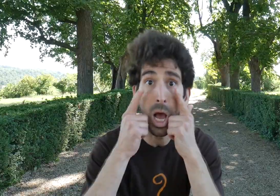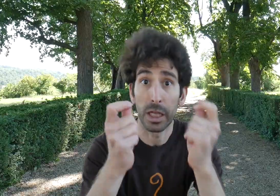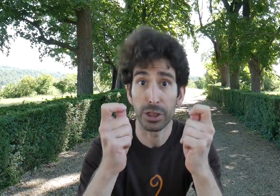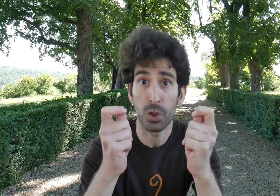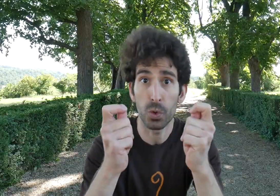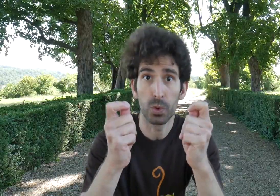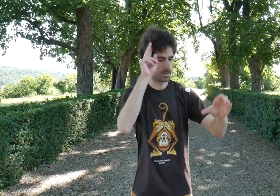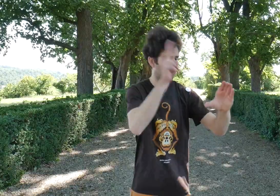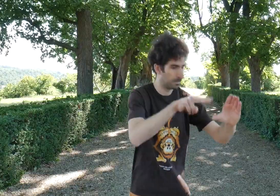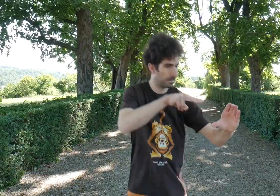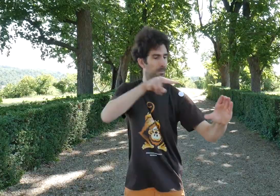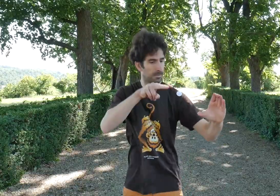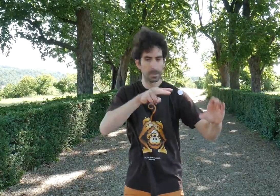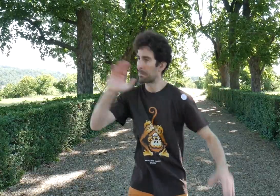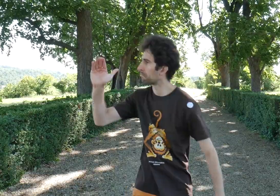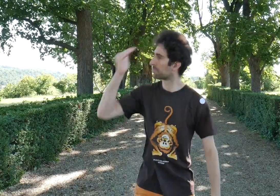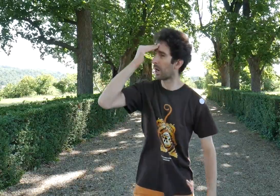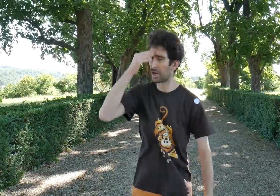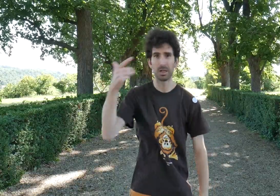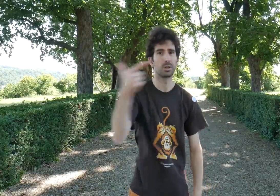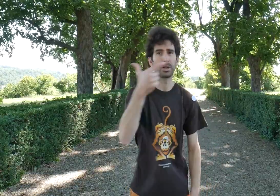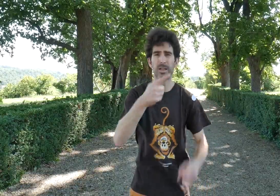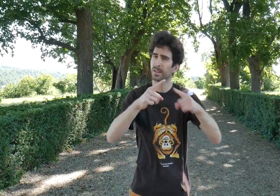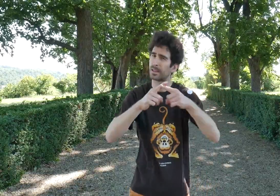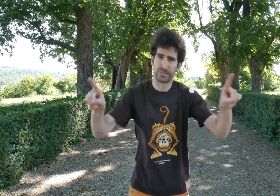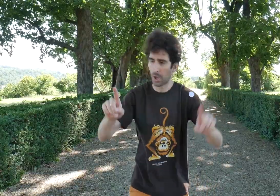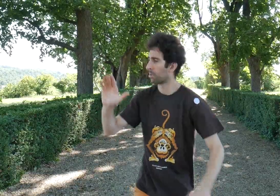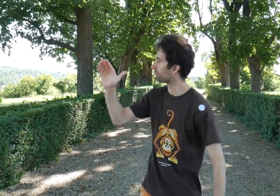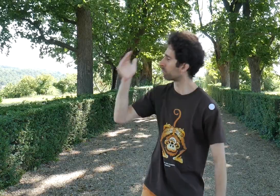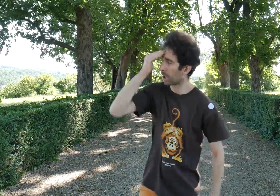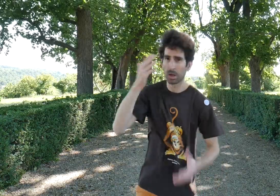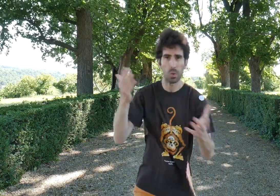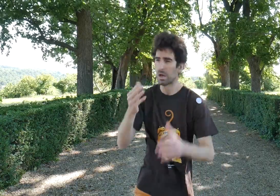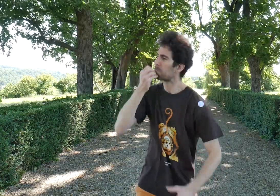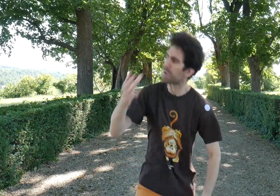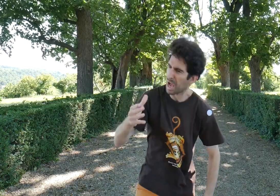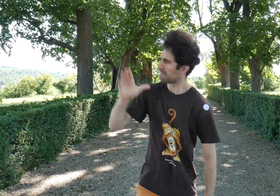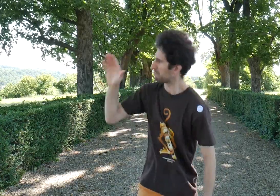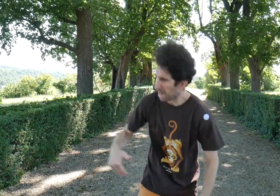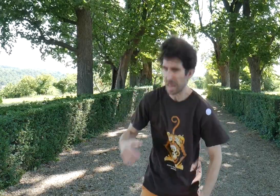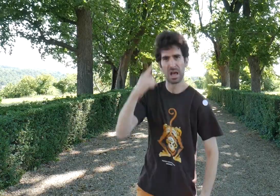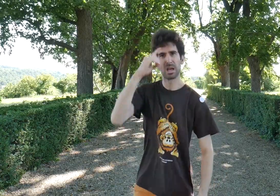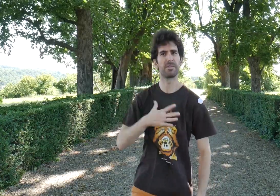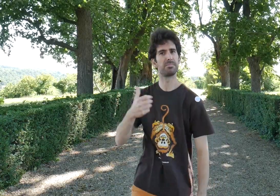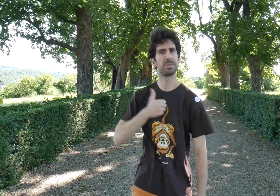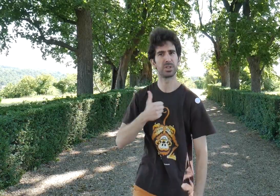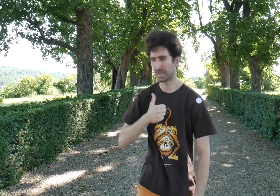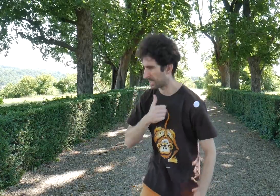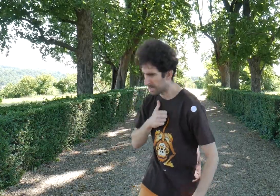Attention ! L'éthique et la morale sont deux choses différentes. La morale renvoie au bien et au mal, à son avis personnel,